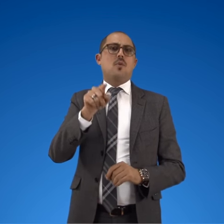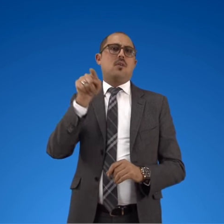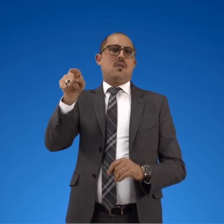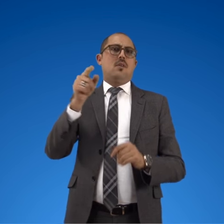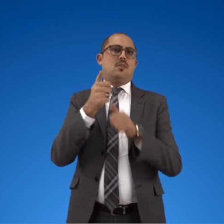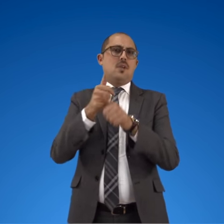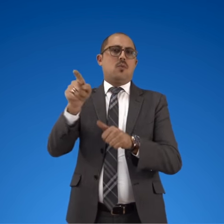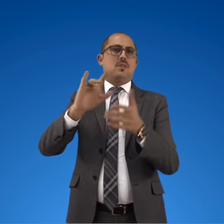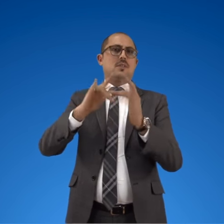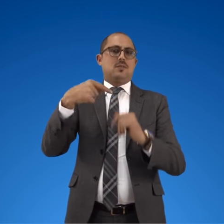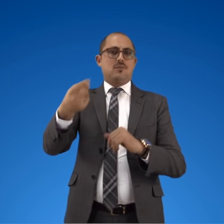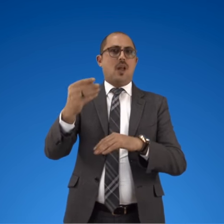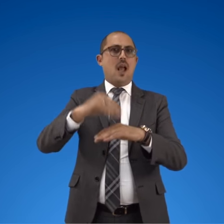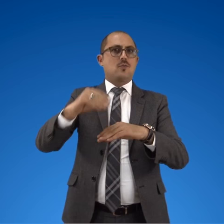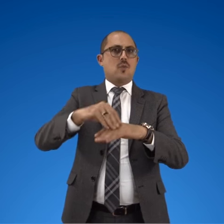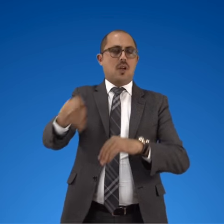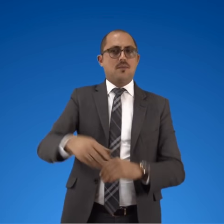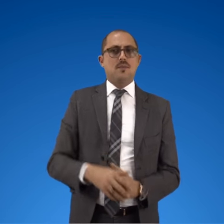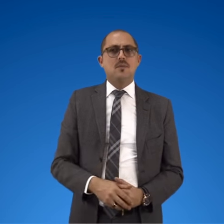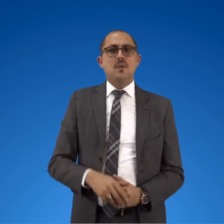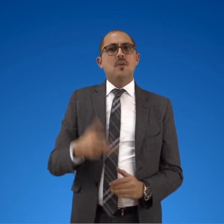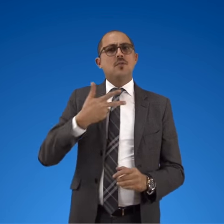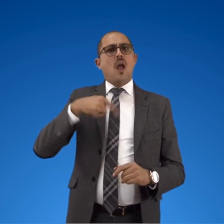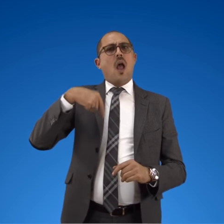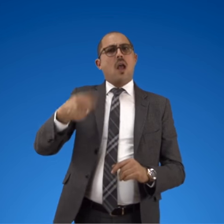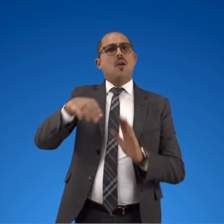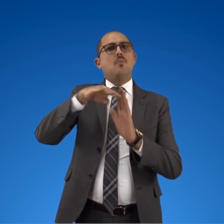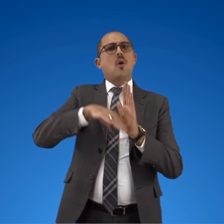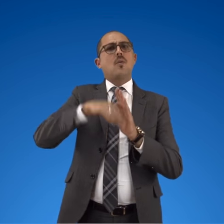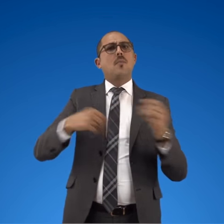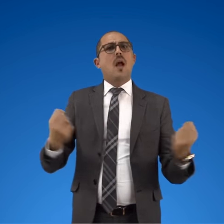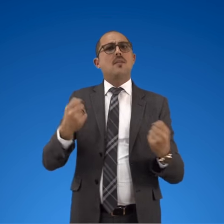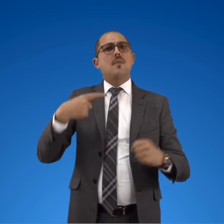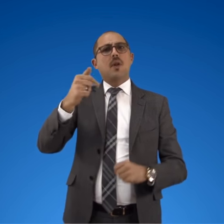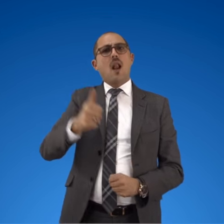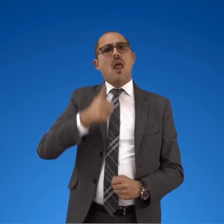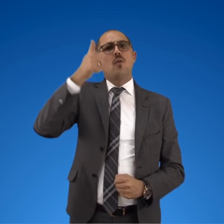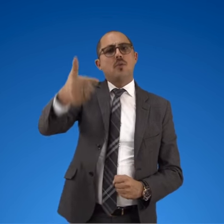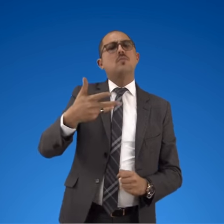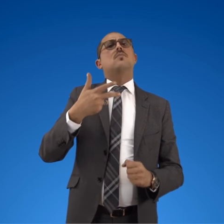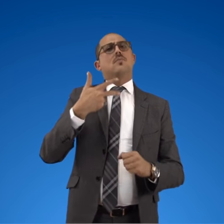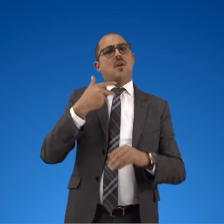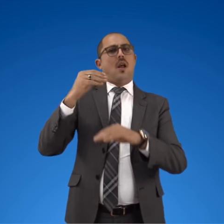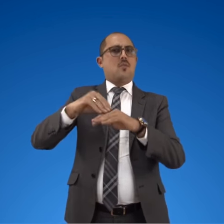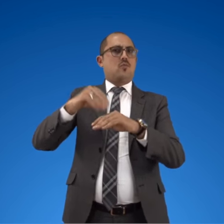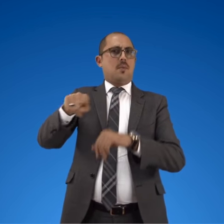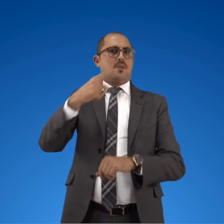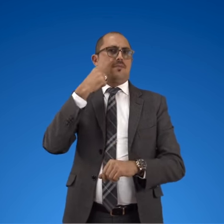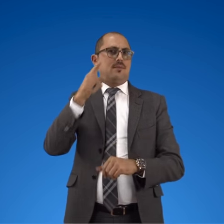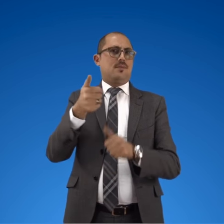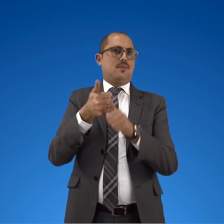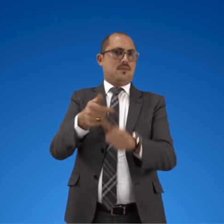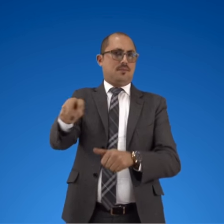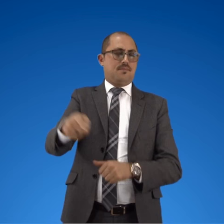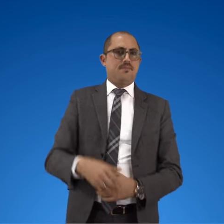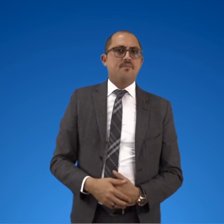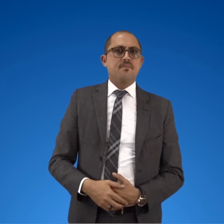sono presenti sul sito in continuo aggiornamento. C'è anche il programma dei prossimi eventi